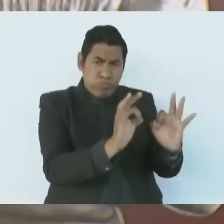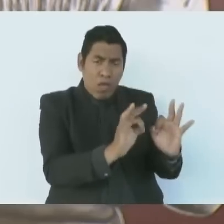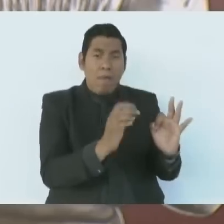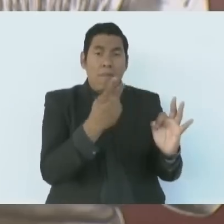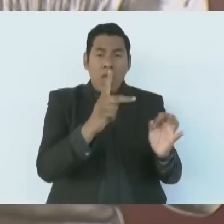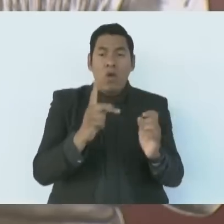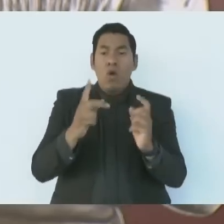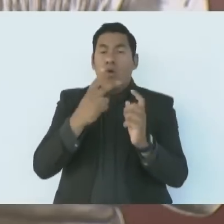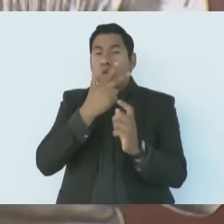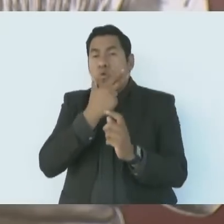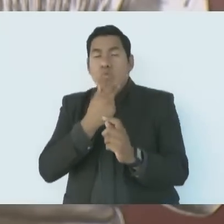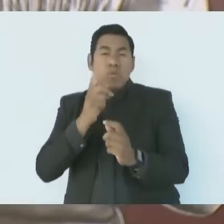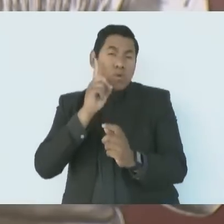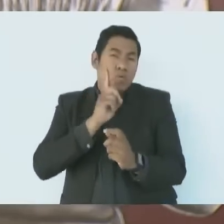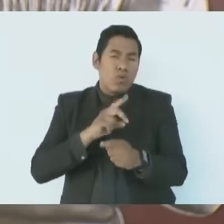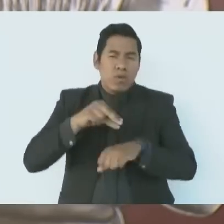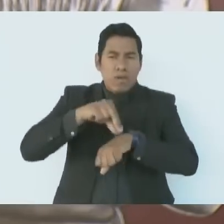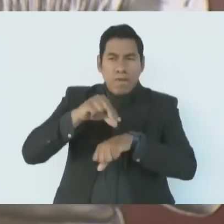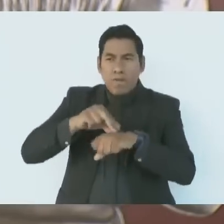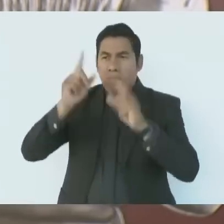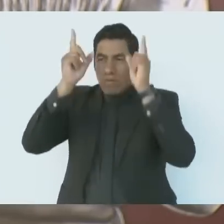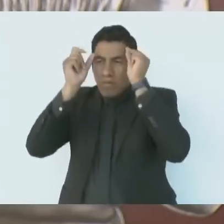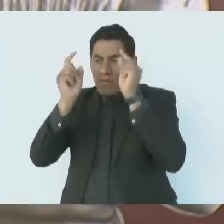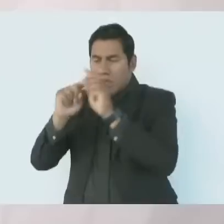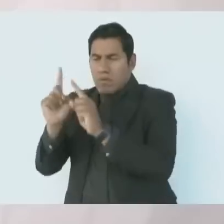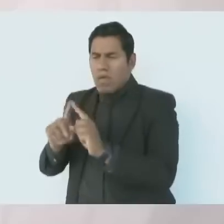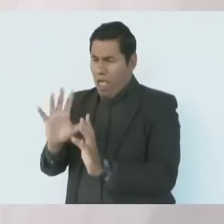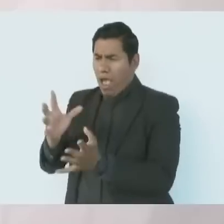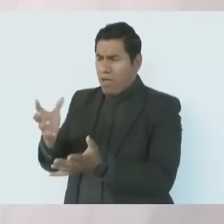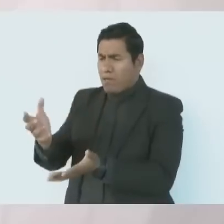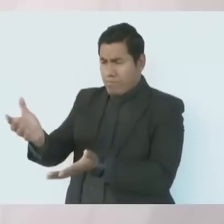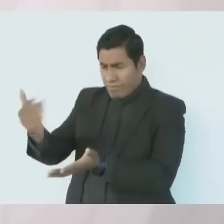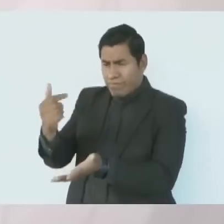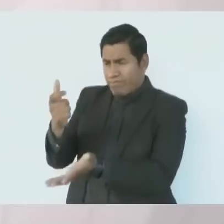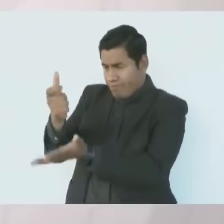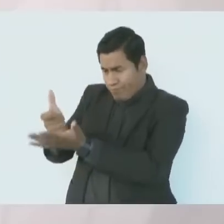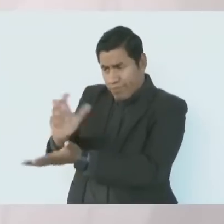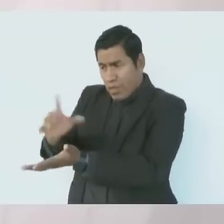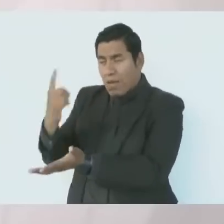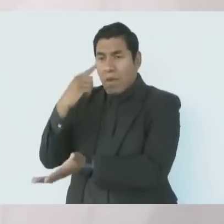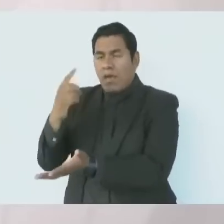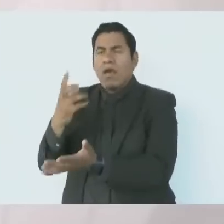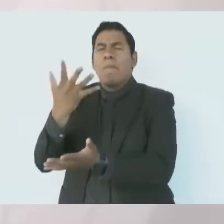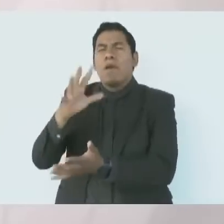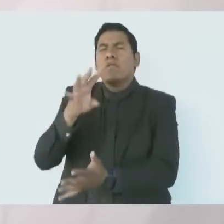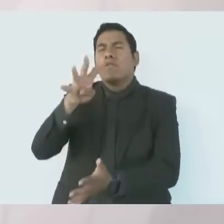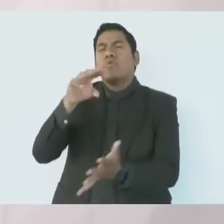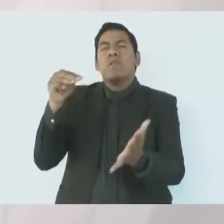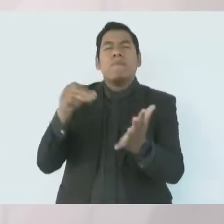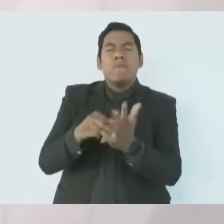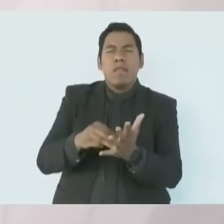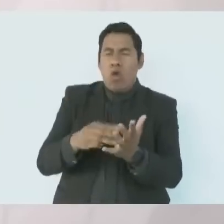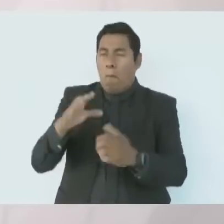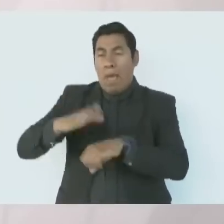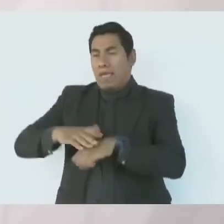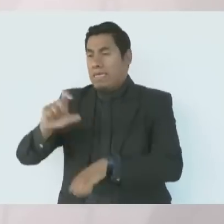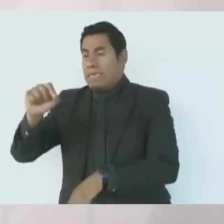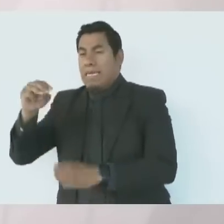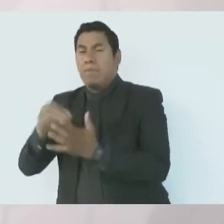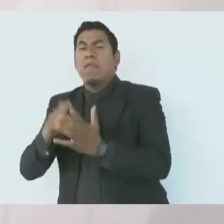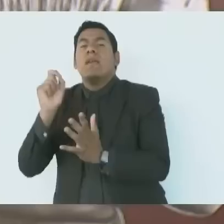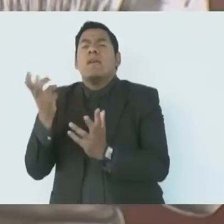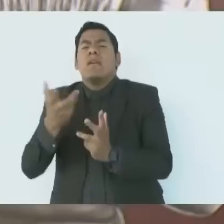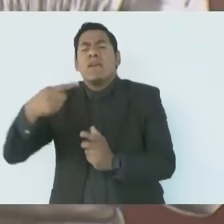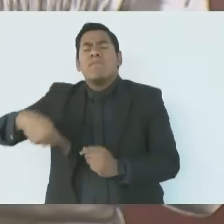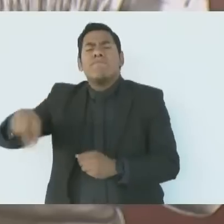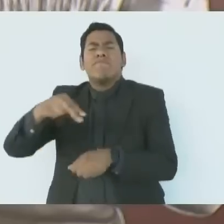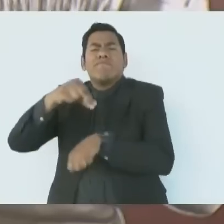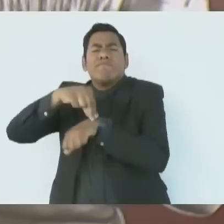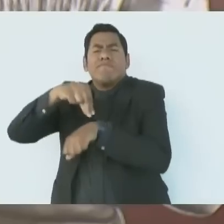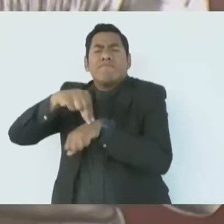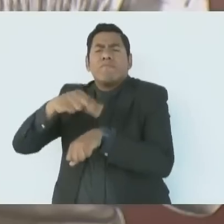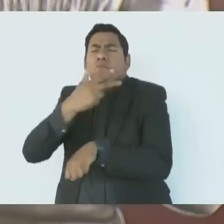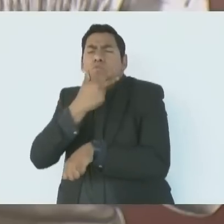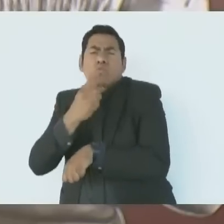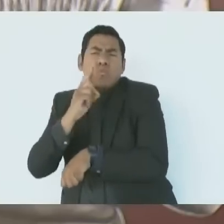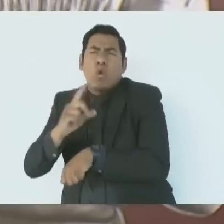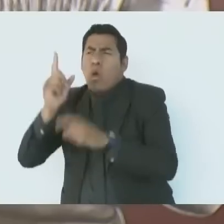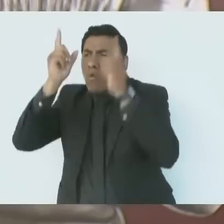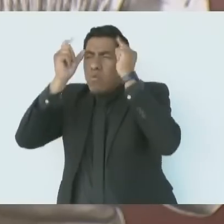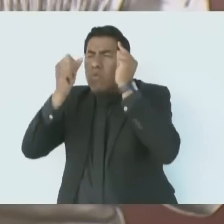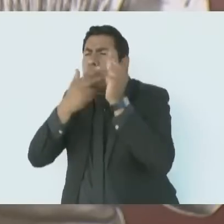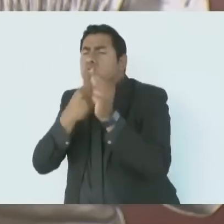casi 19000 vamos por 22000 van a ir casa por casa a las a los hogares de todos los adultos mayores